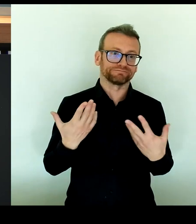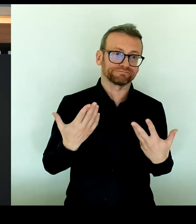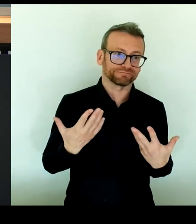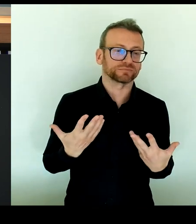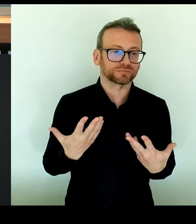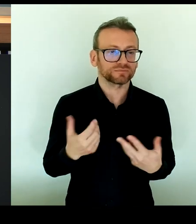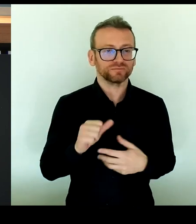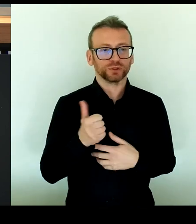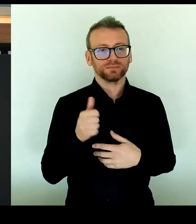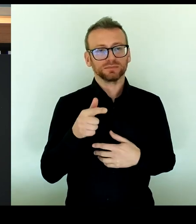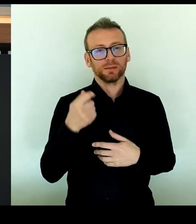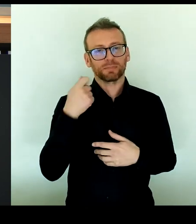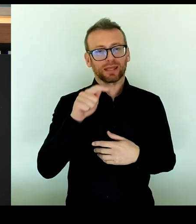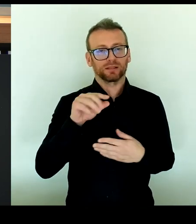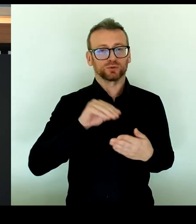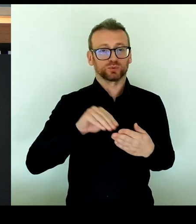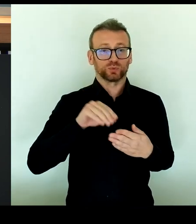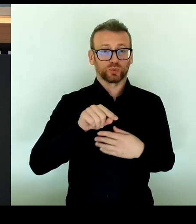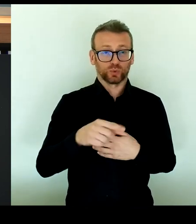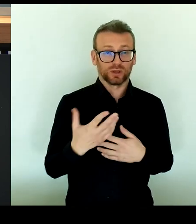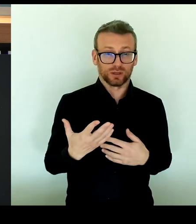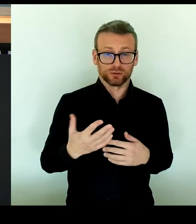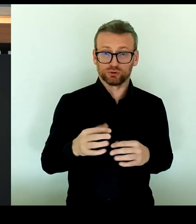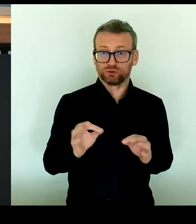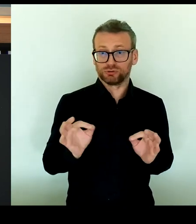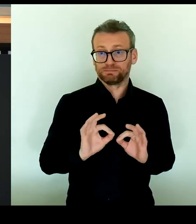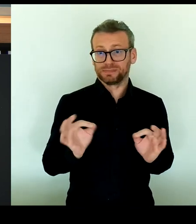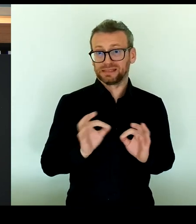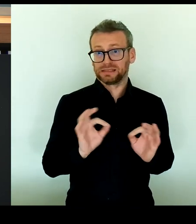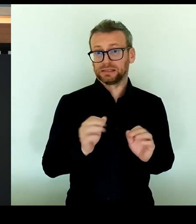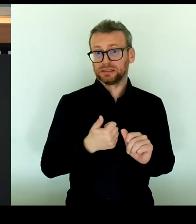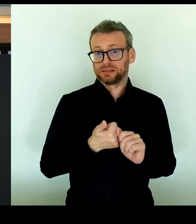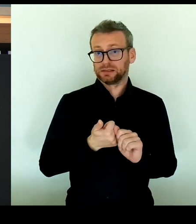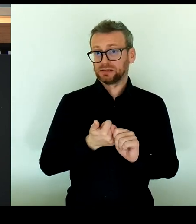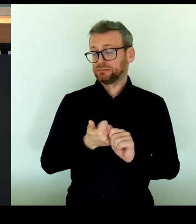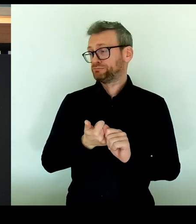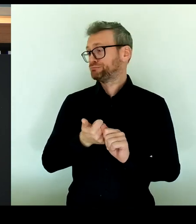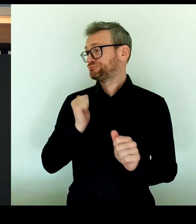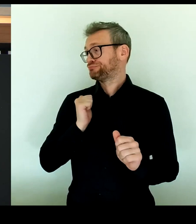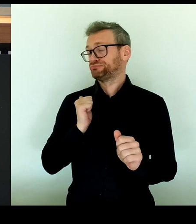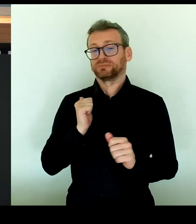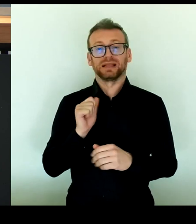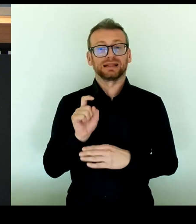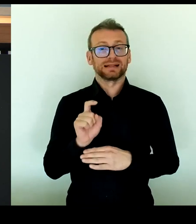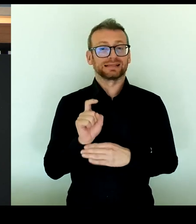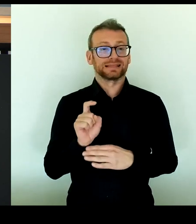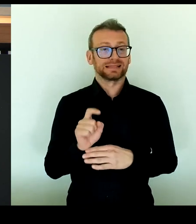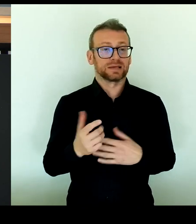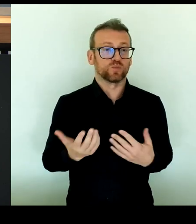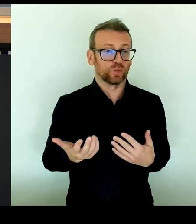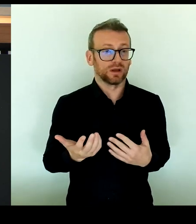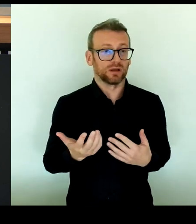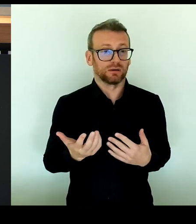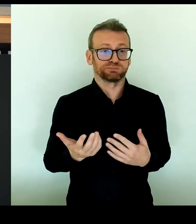warten wir immer noch darauf, dass die angepasste Schul-Daten-Verordnud die digitale Lehr- und Lernmittel-Verordnung